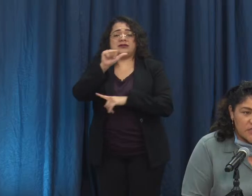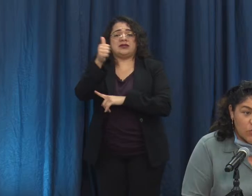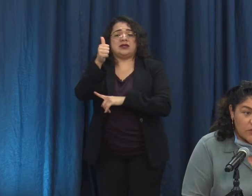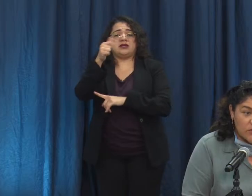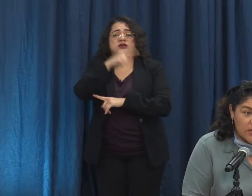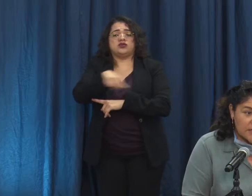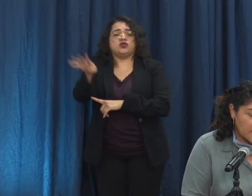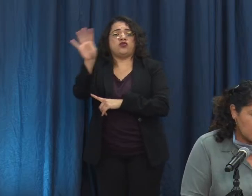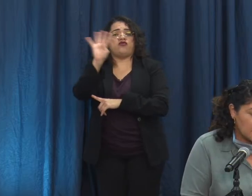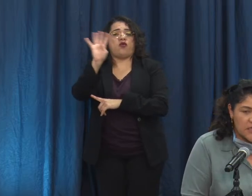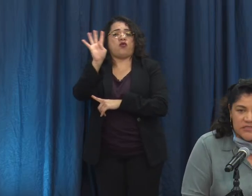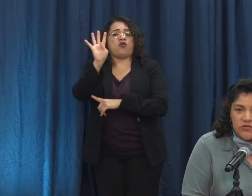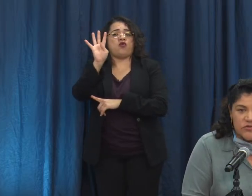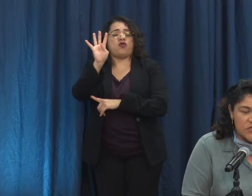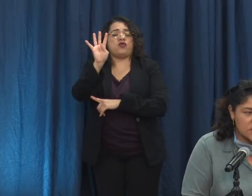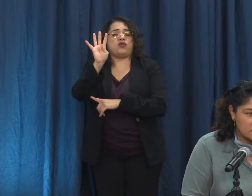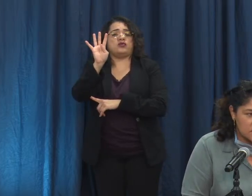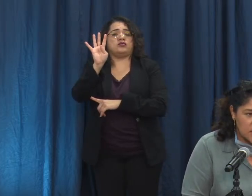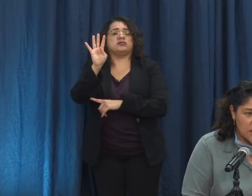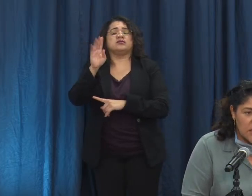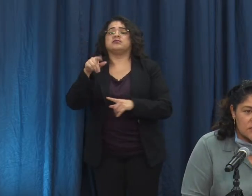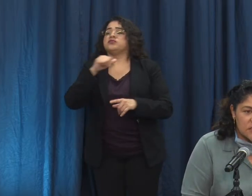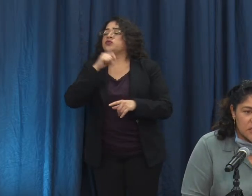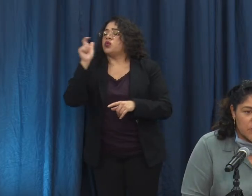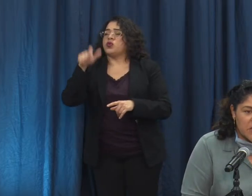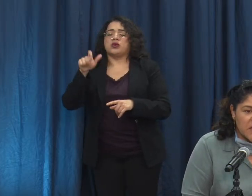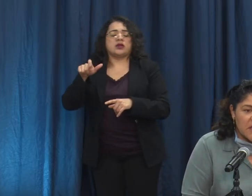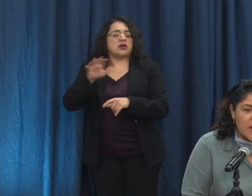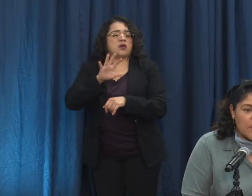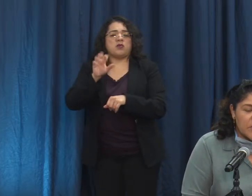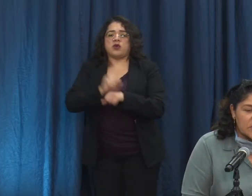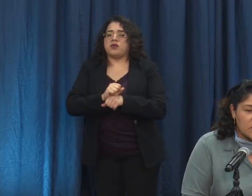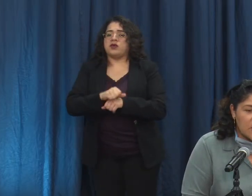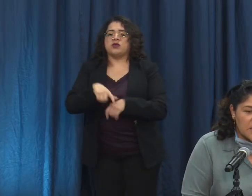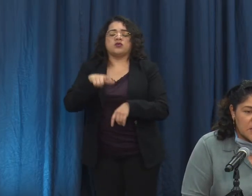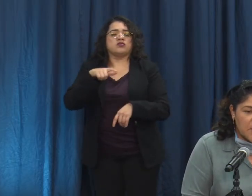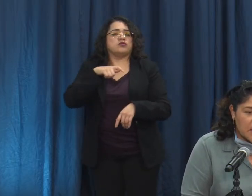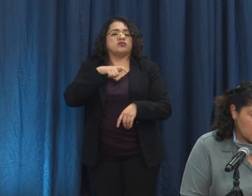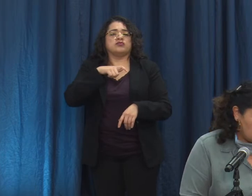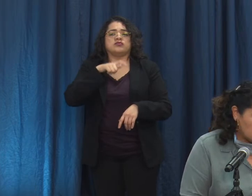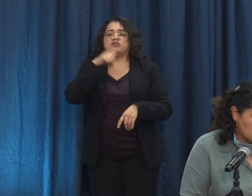cuatro de la tarde en no se necesita Sita previa Perez solamente para otros